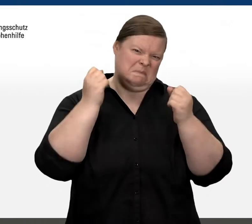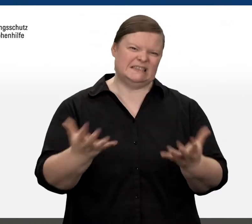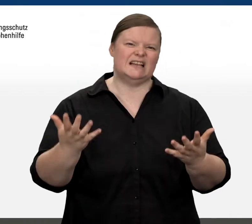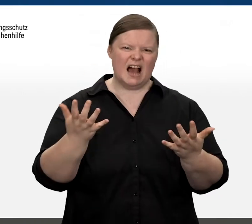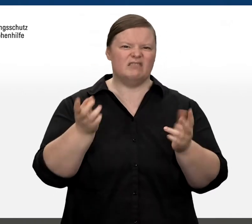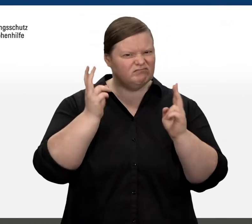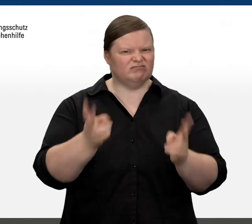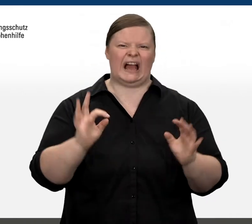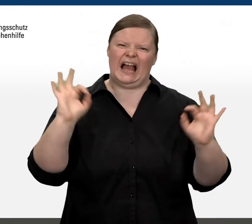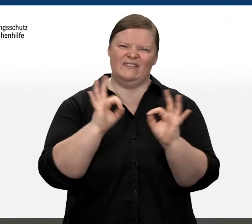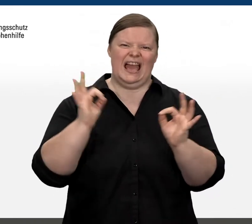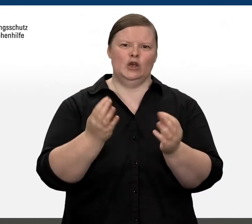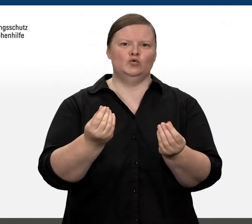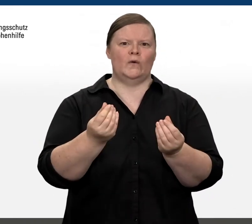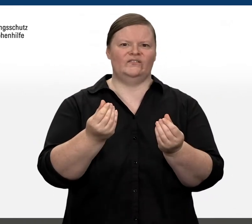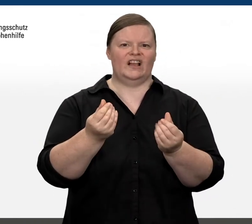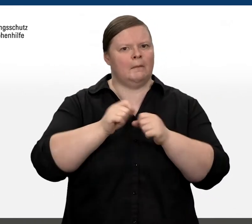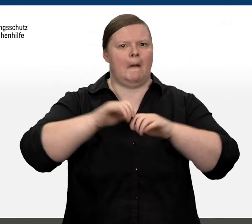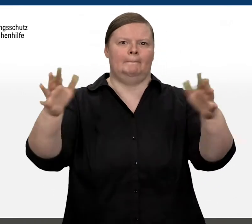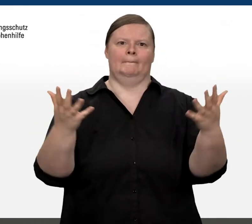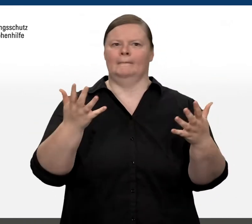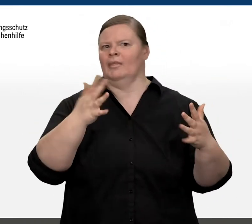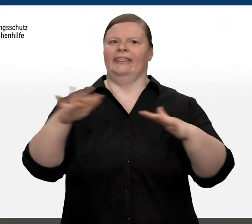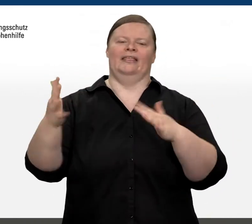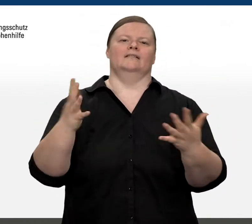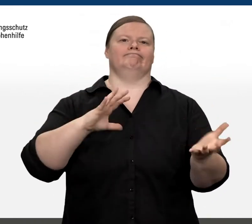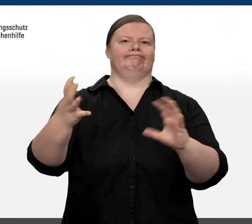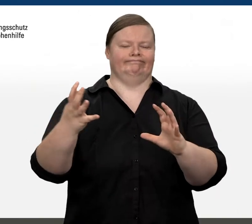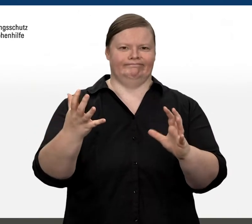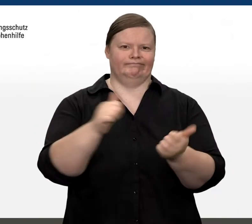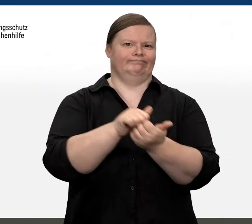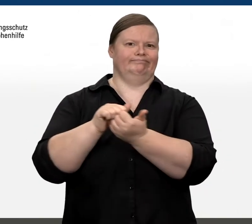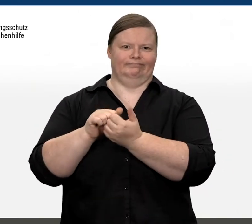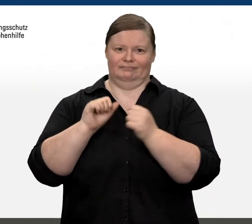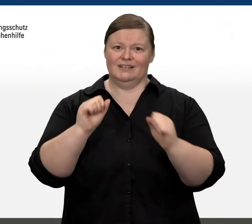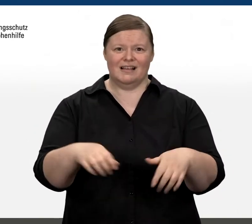dass gefährliche Stoffe freigesetzt werden können.